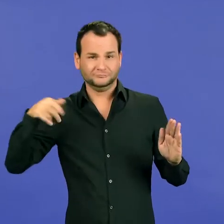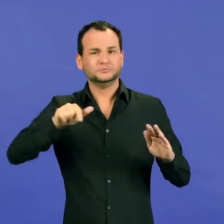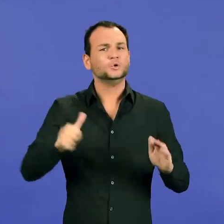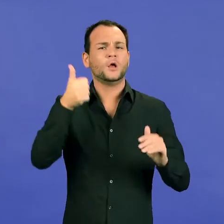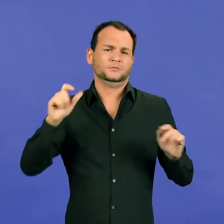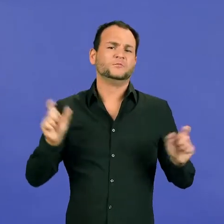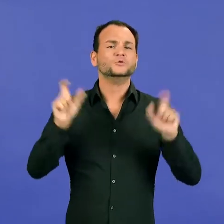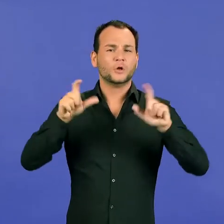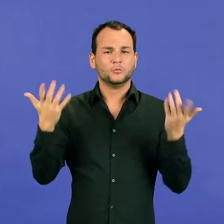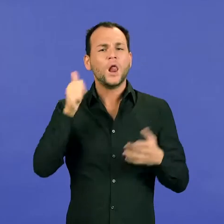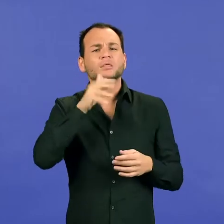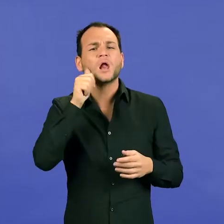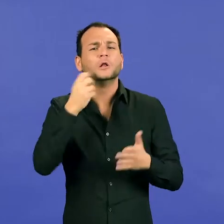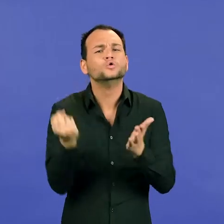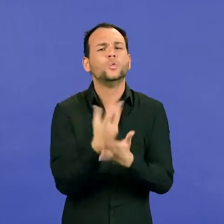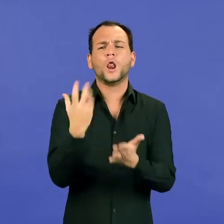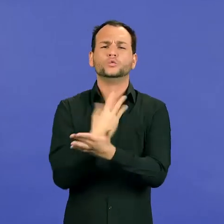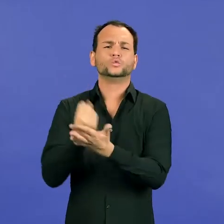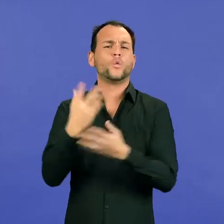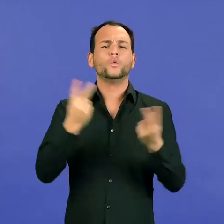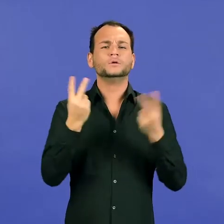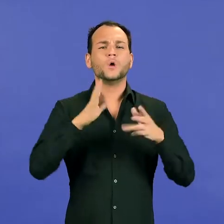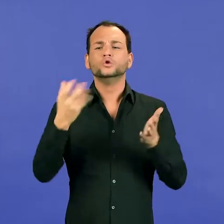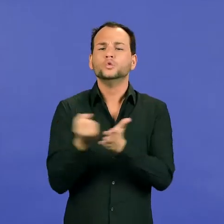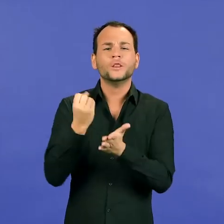zu Themen aus der Alltagskultur